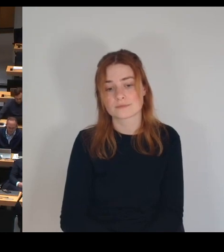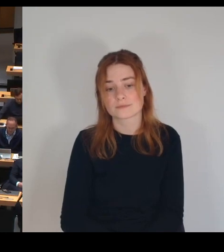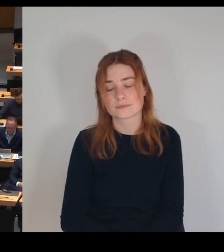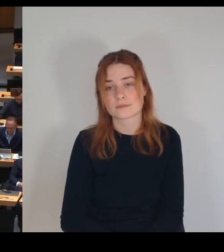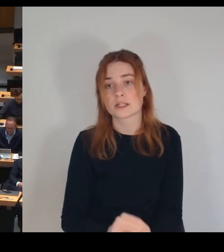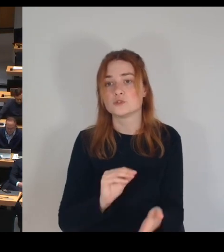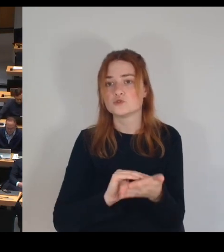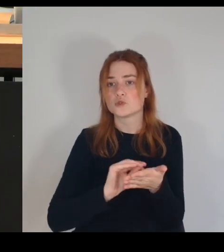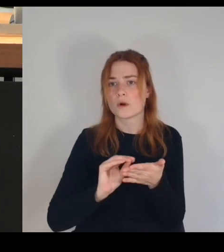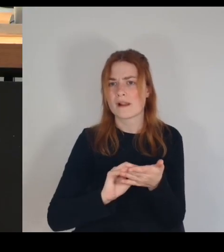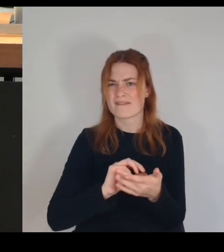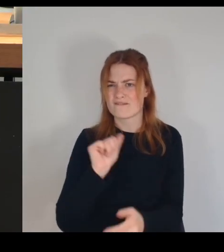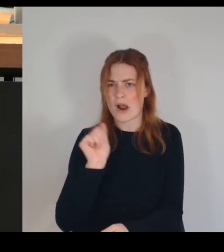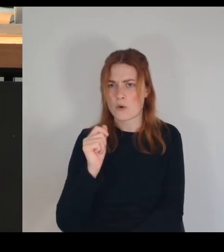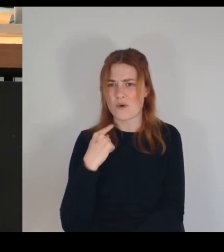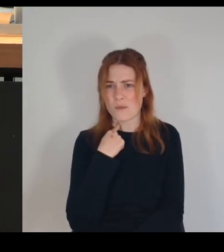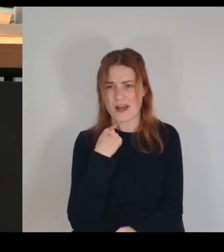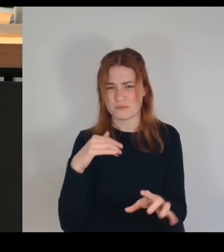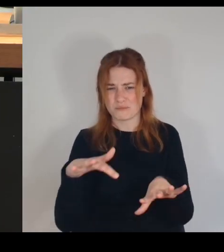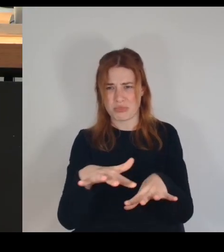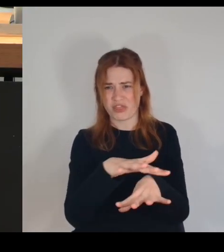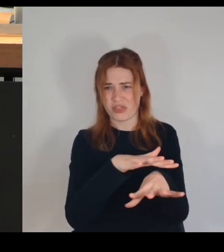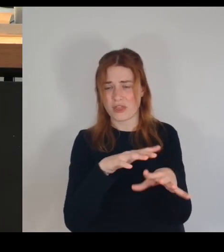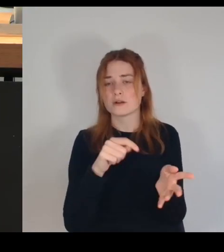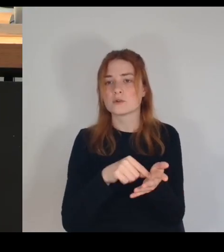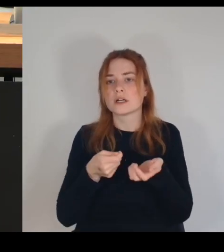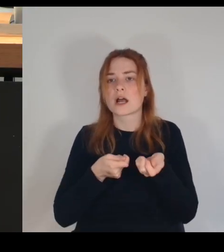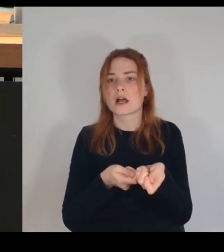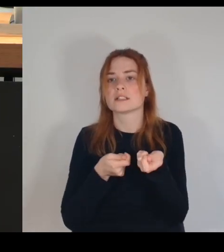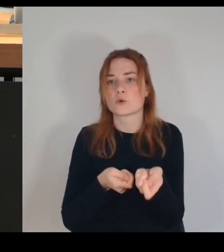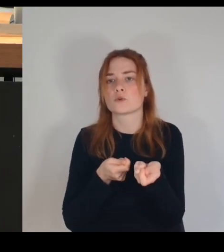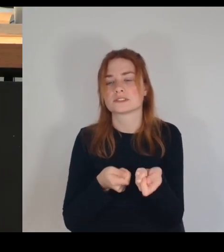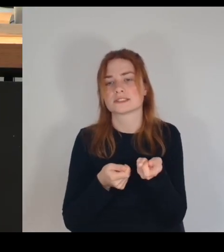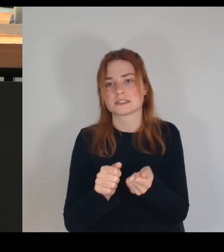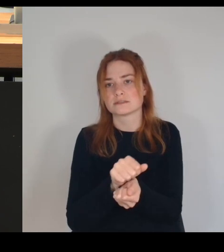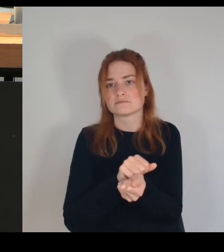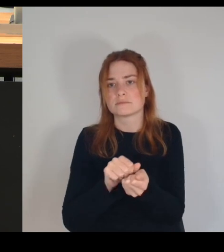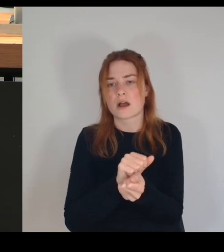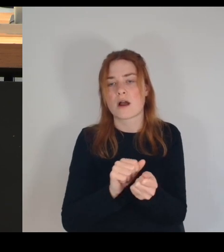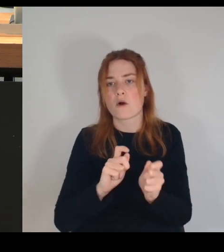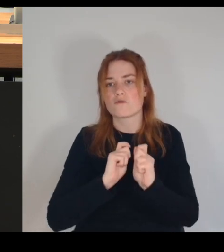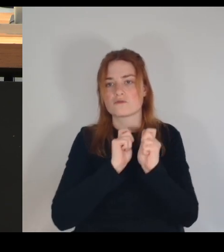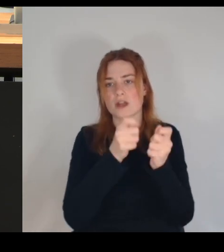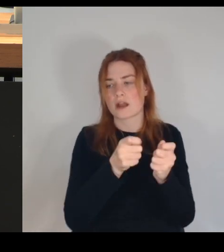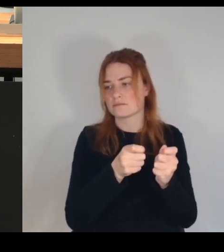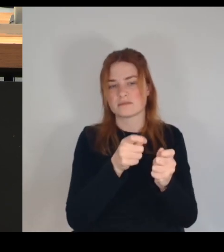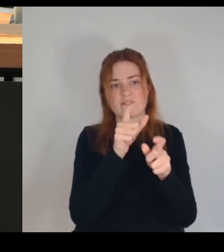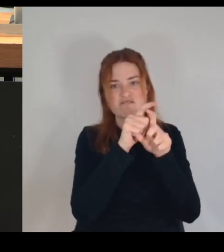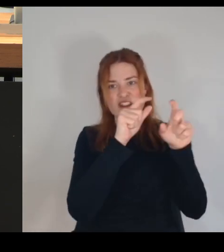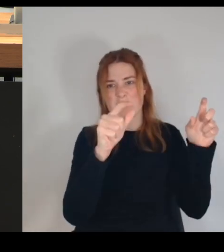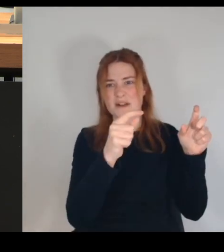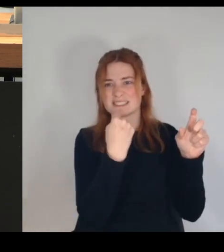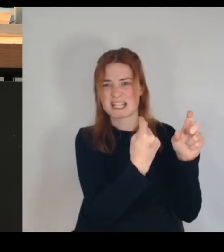Billigheimerfirmen gehen, die nicht richtig reinigen und die auch gar nicht effektiv kontrolliert werden können.